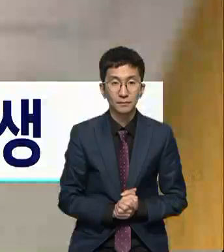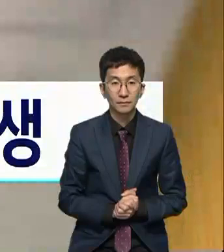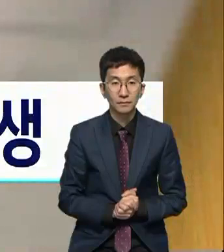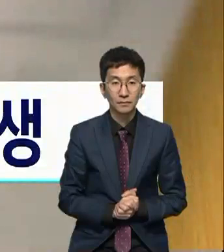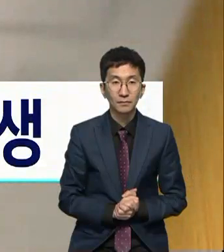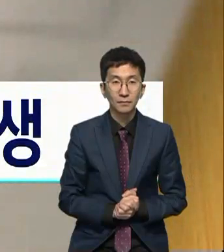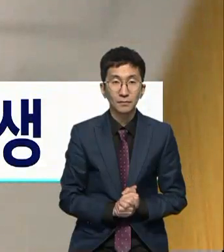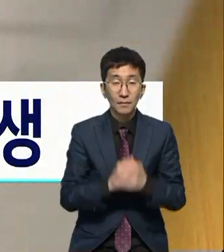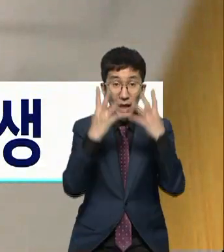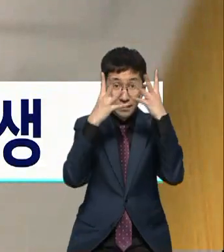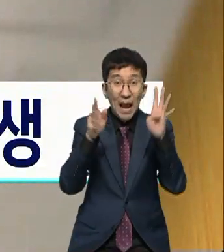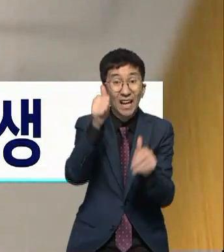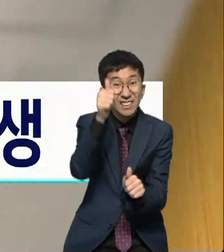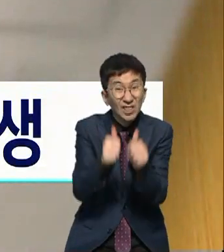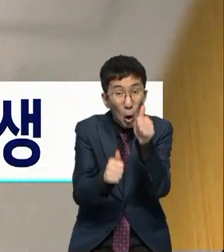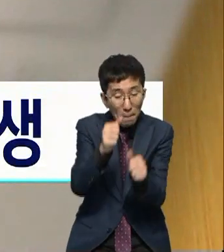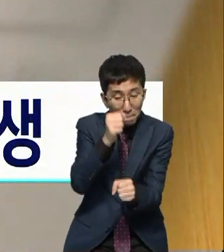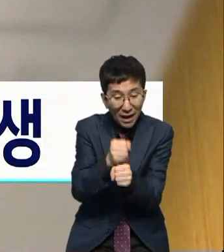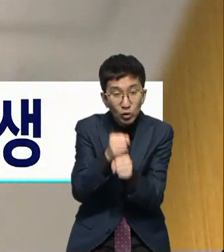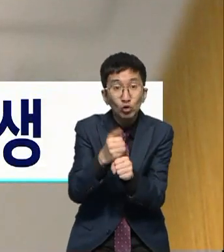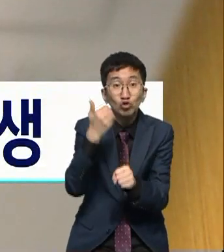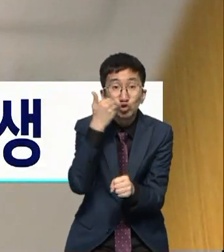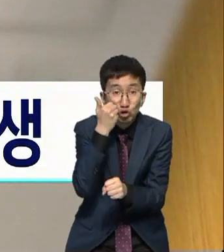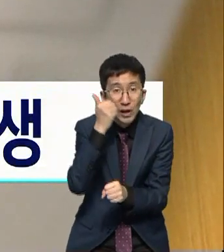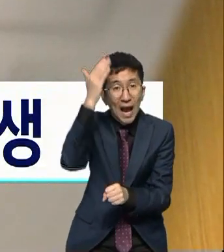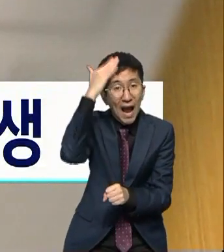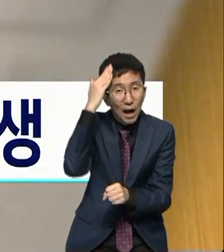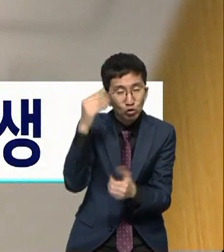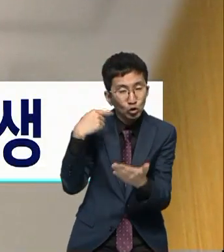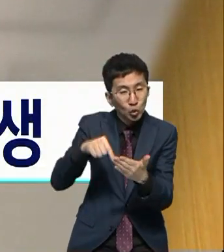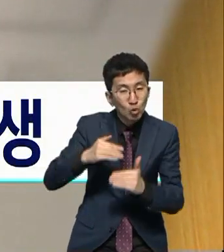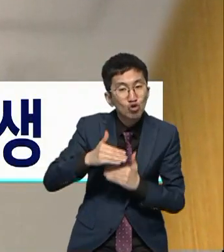(앵커) 수능 문제 출제 기관인 한국교육과정평가원인 항소하지 않겠다고